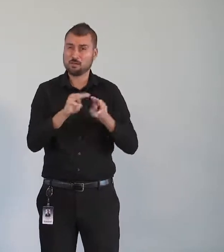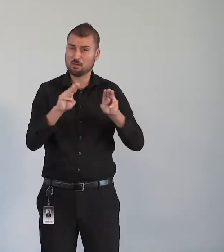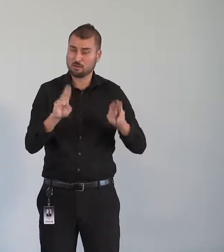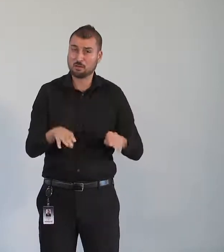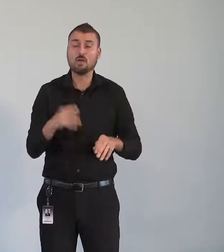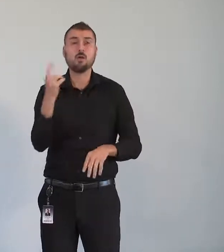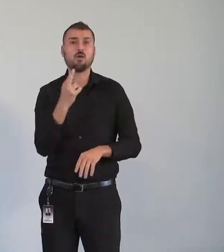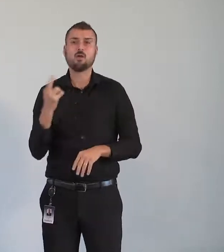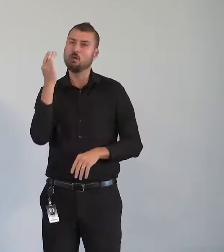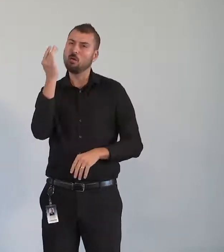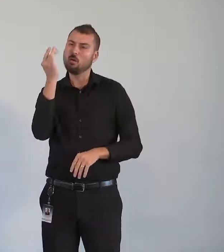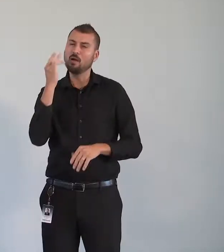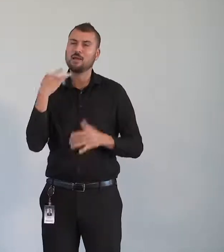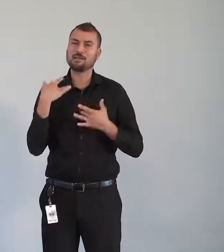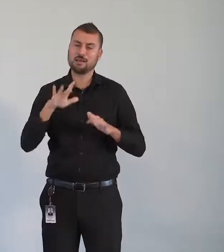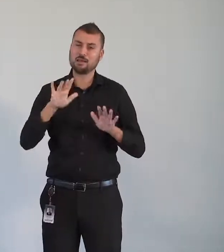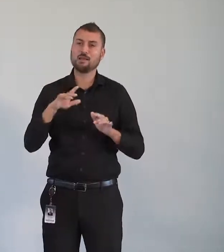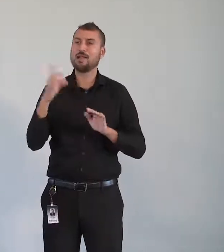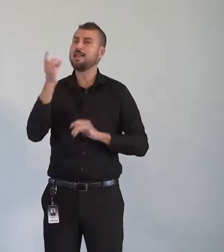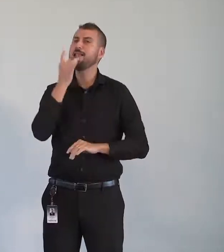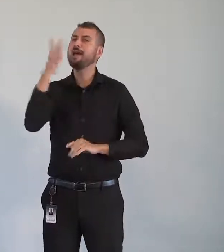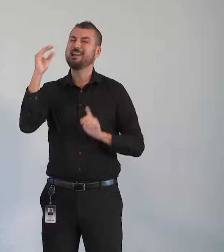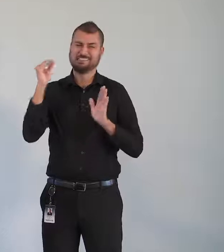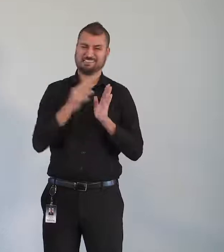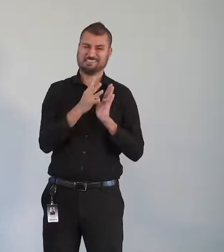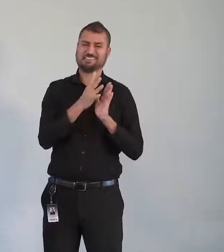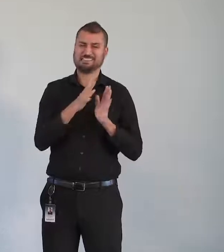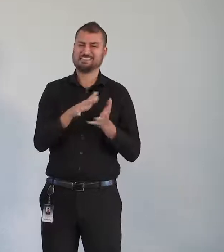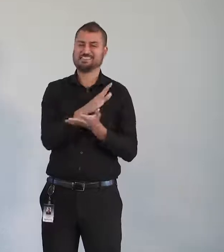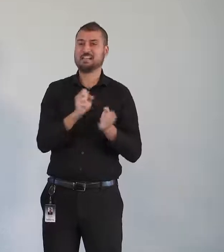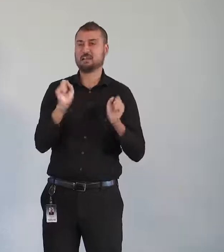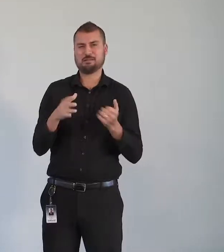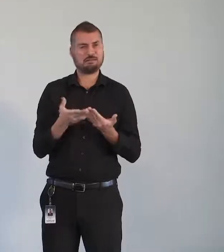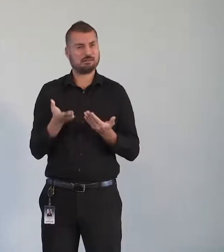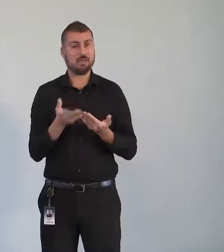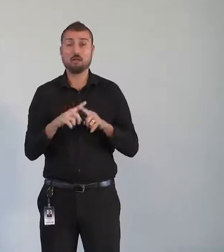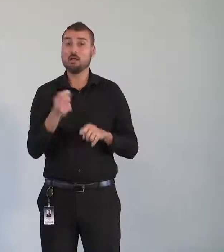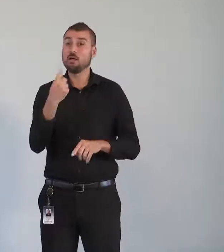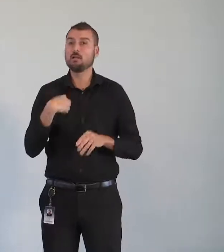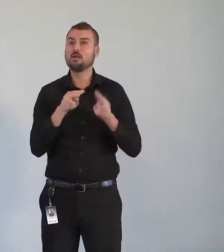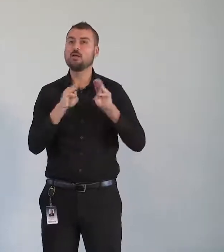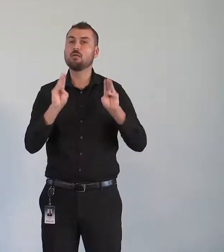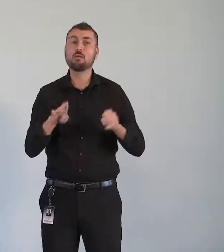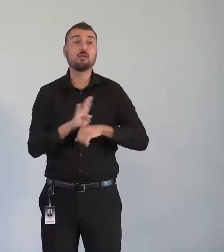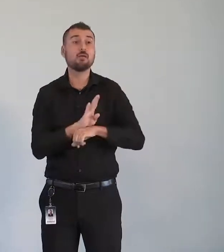porque son extremadamente l Sensible a la luz y realmente en el negocio de los museos, decimos que las obras